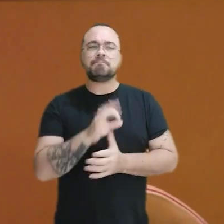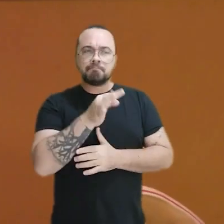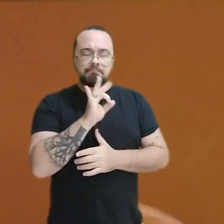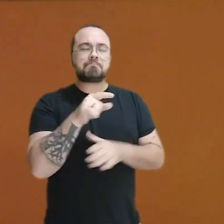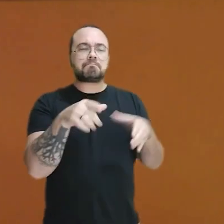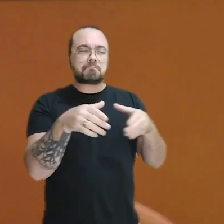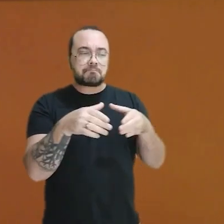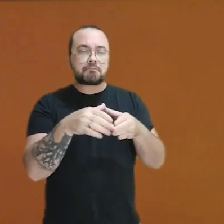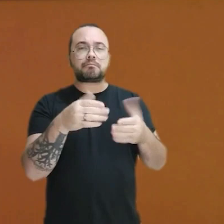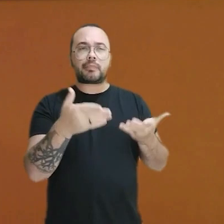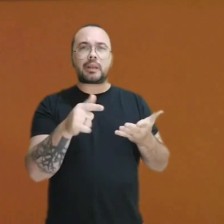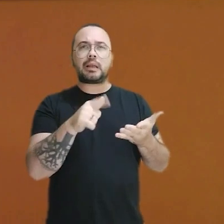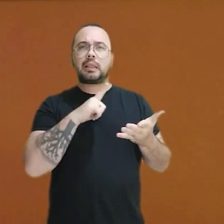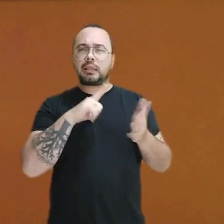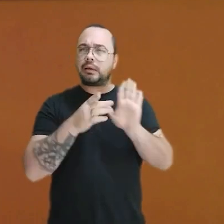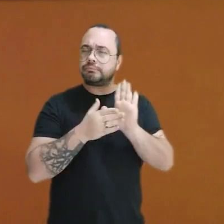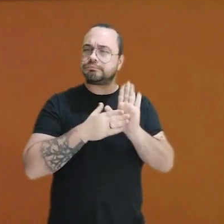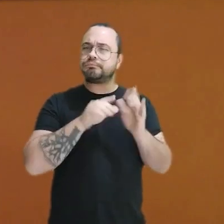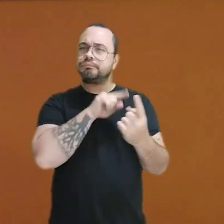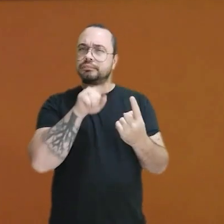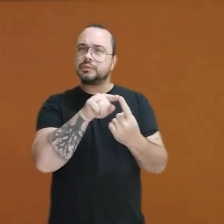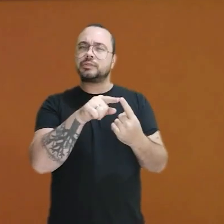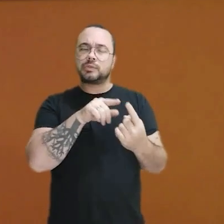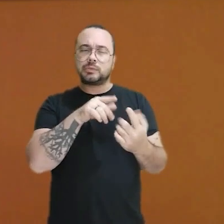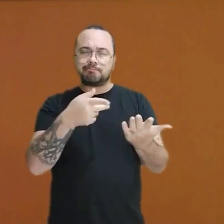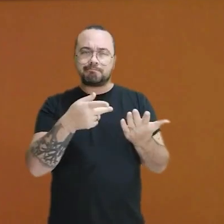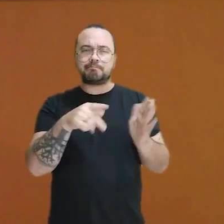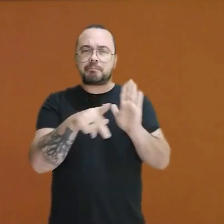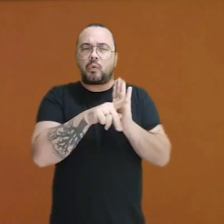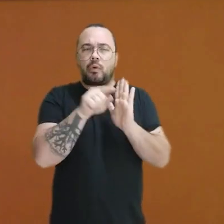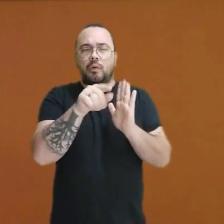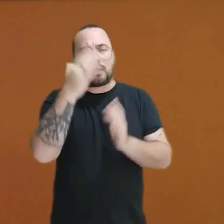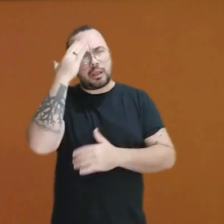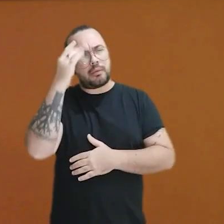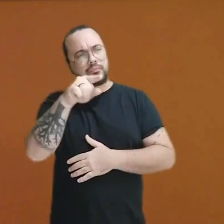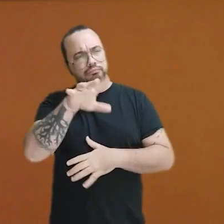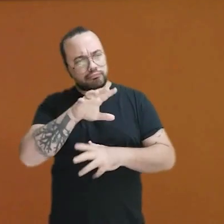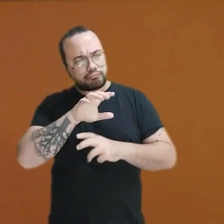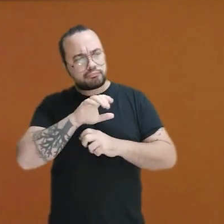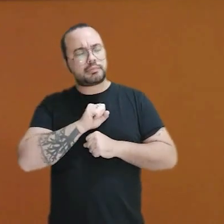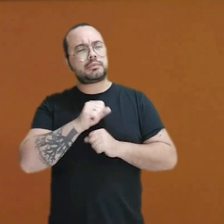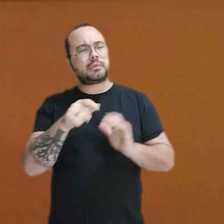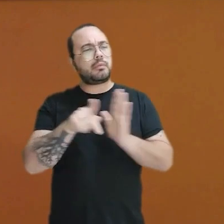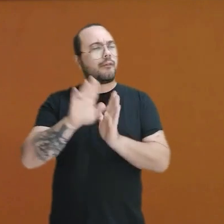muito, muito própria, assim. Eu queria saber se você pegou a inspiração de algum... Alguma coisa da gringa, o que que é?